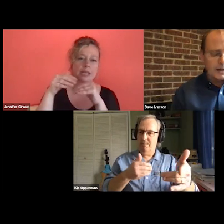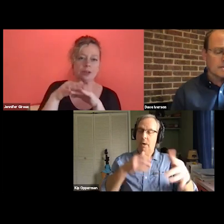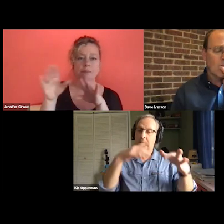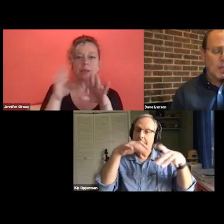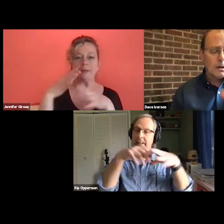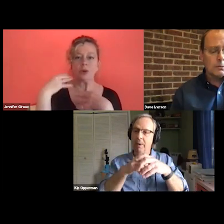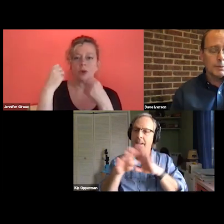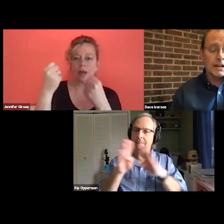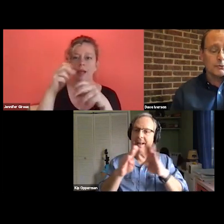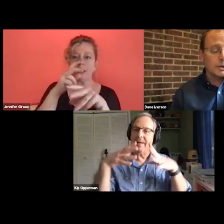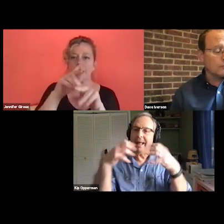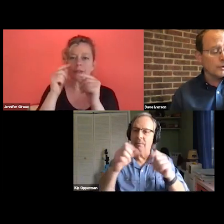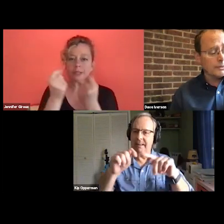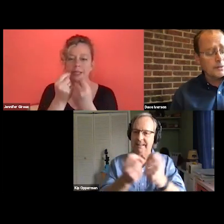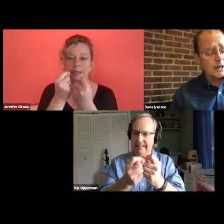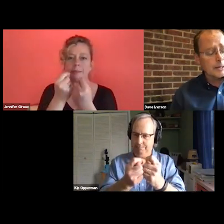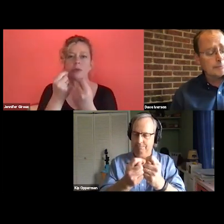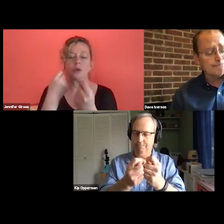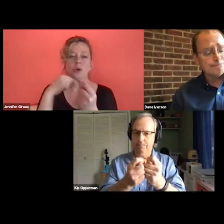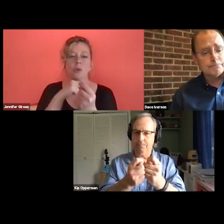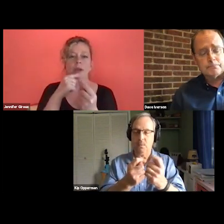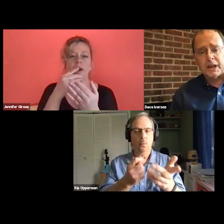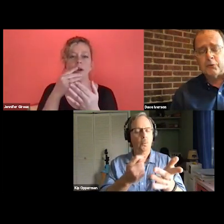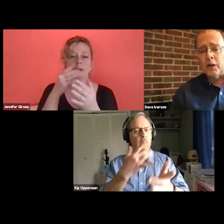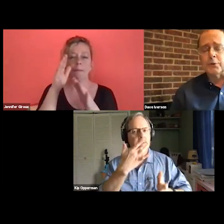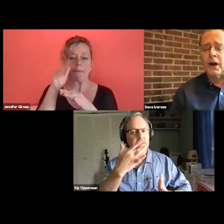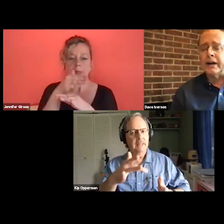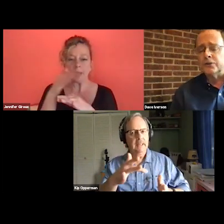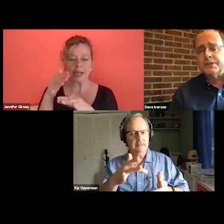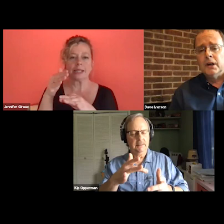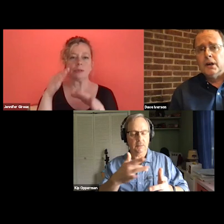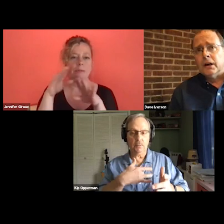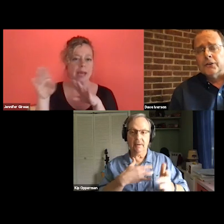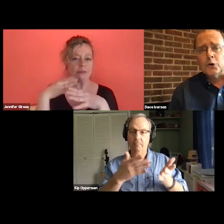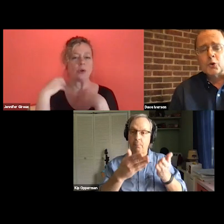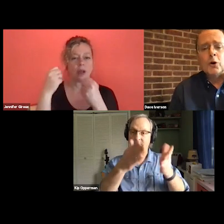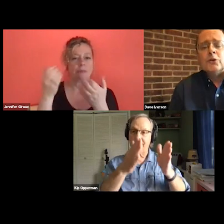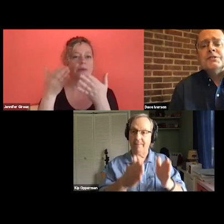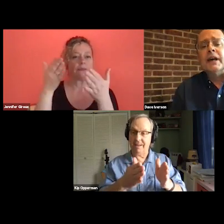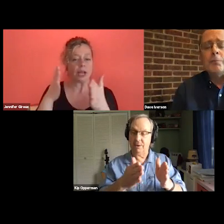estamos realmente bendecidos. Tenemos proveedores de salud conductual, trabajadores sociales,